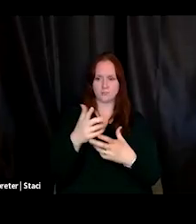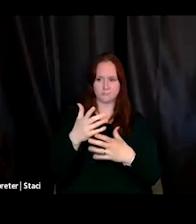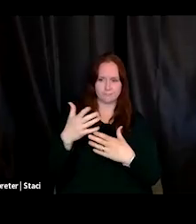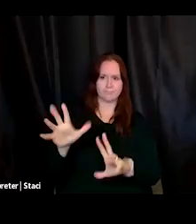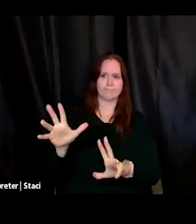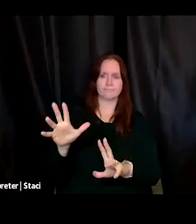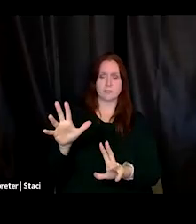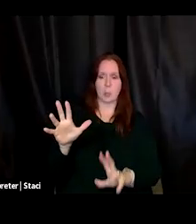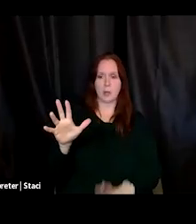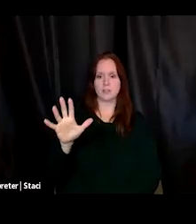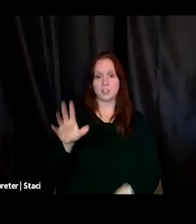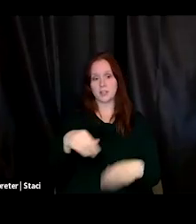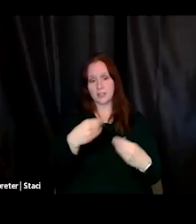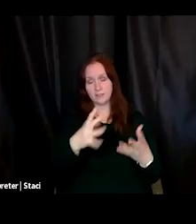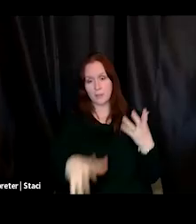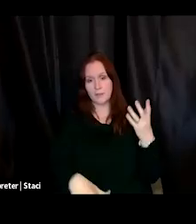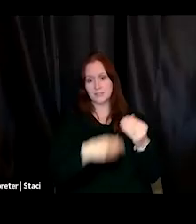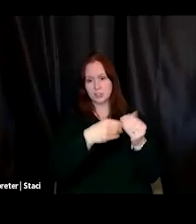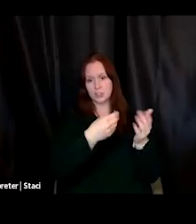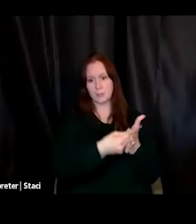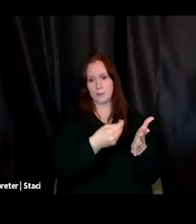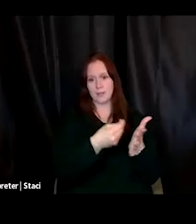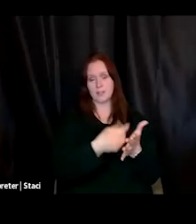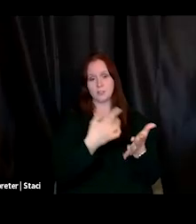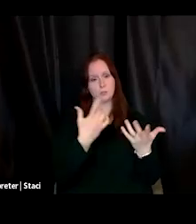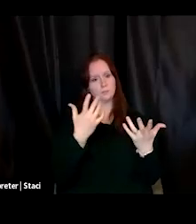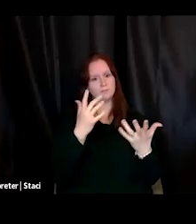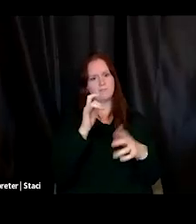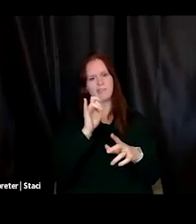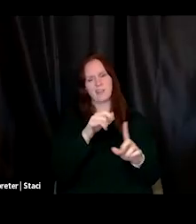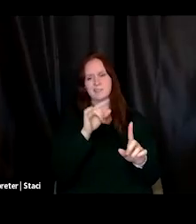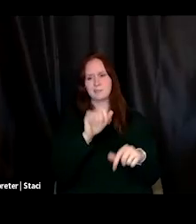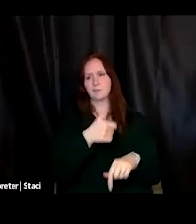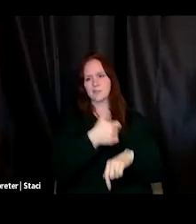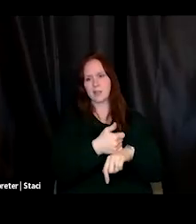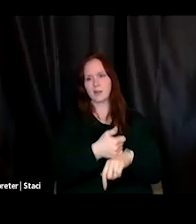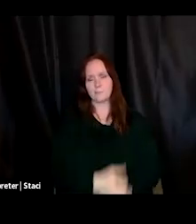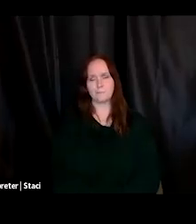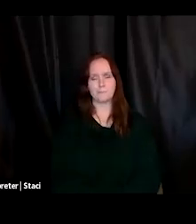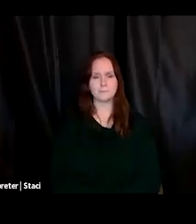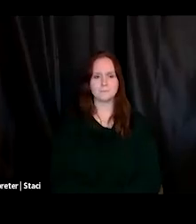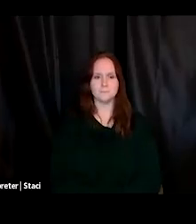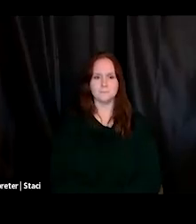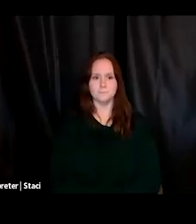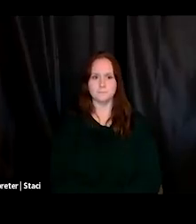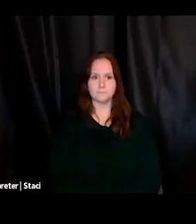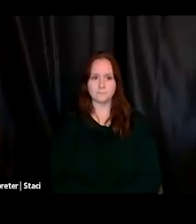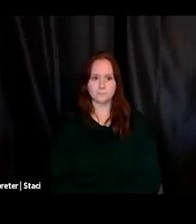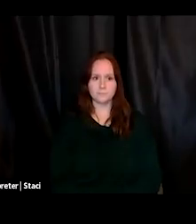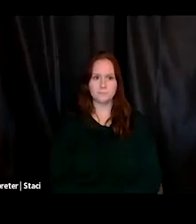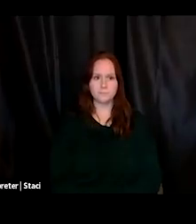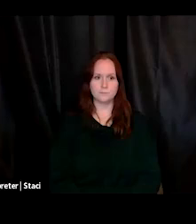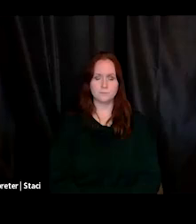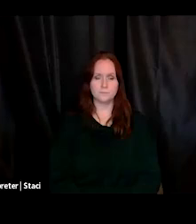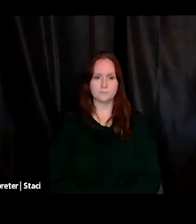principalmente el refugio de emergencia, PSA, vivienda permanente con apoyo y PATH,